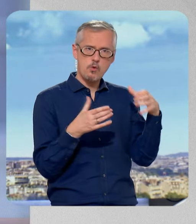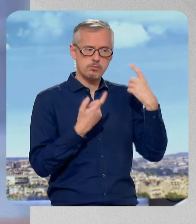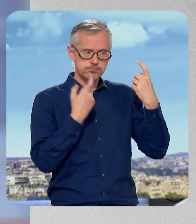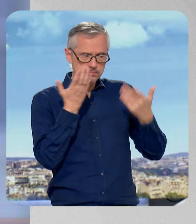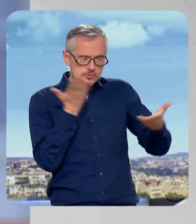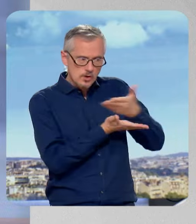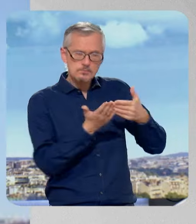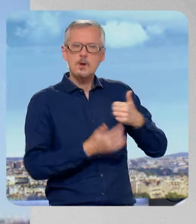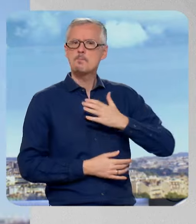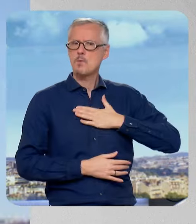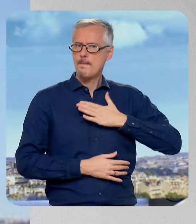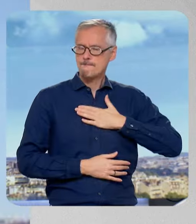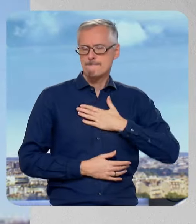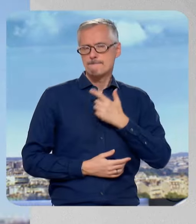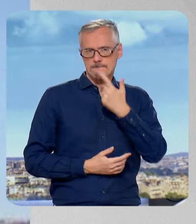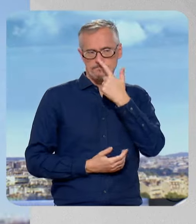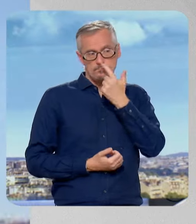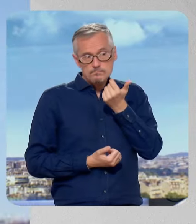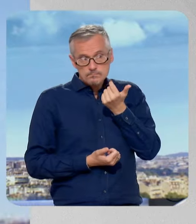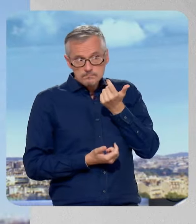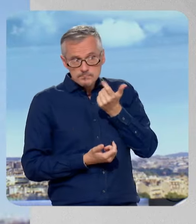C.Delga: La responsabilité première d'avoir M.Barnier et non